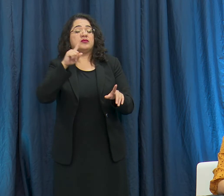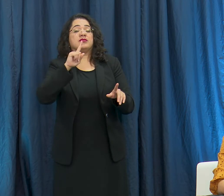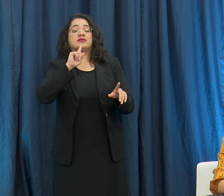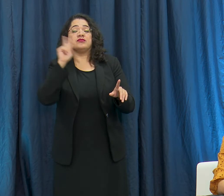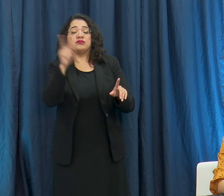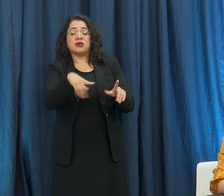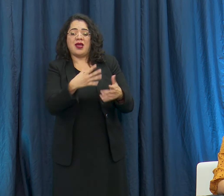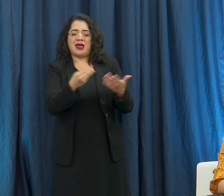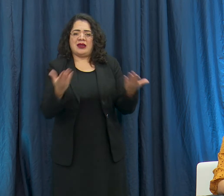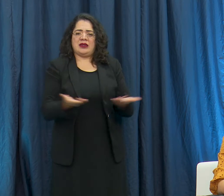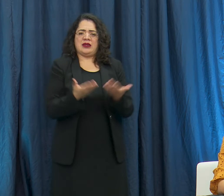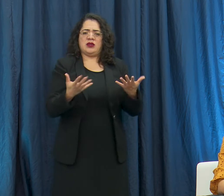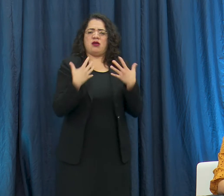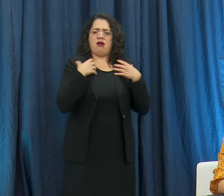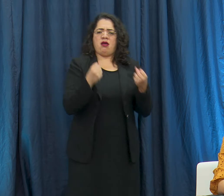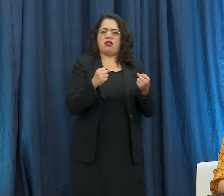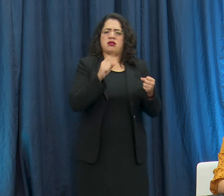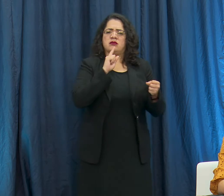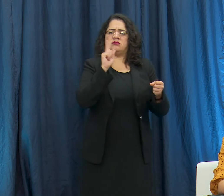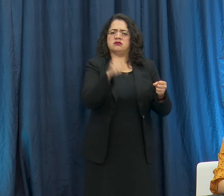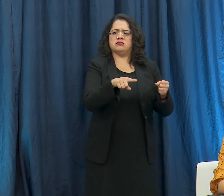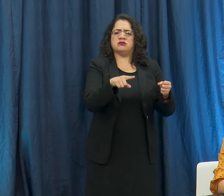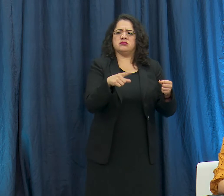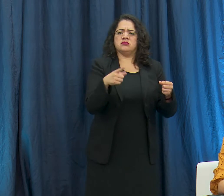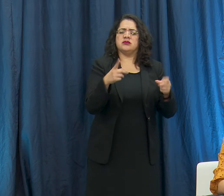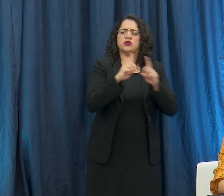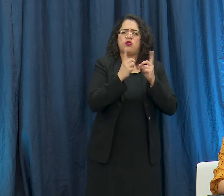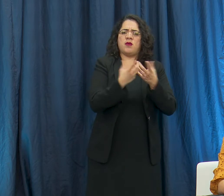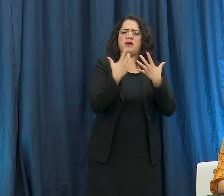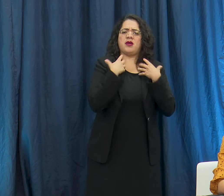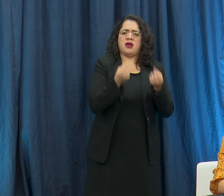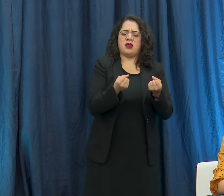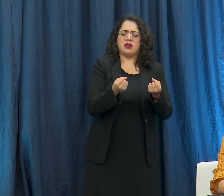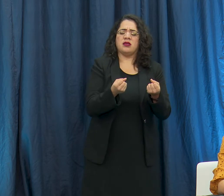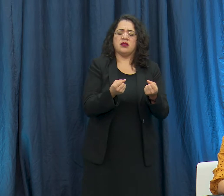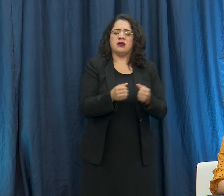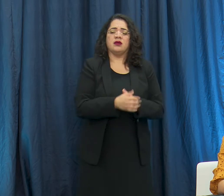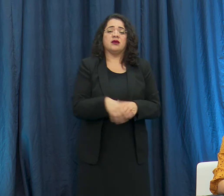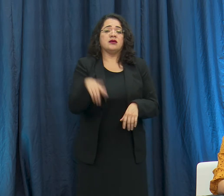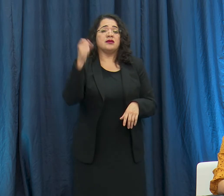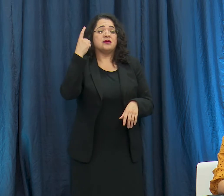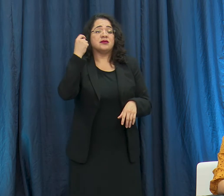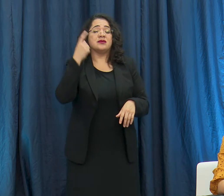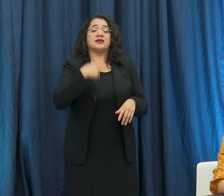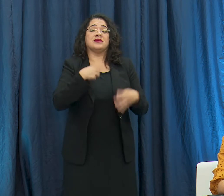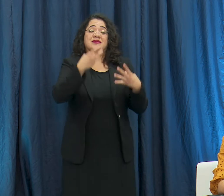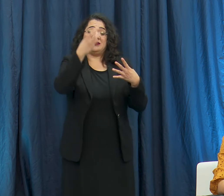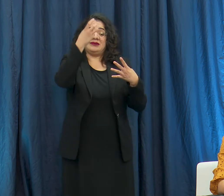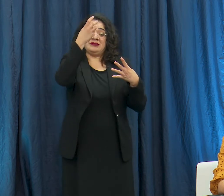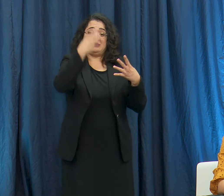not estancia tan poco hemos llegado a la etapa tres que es donde se encuentran o